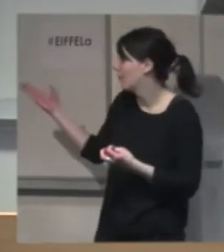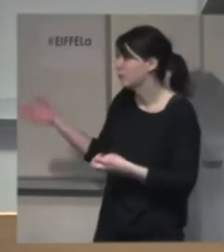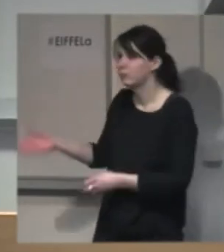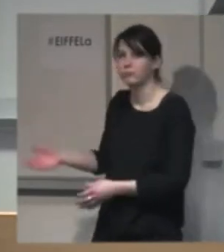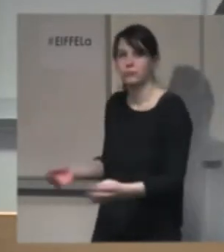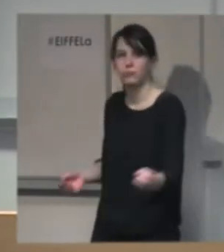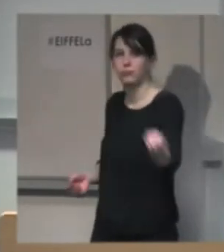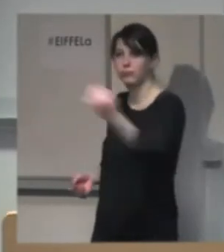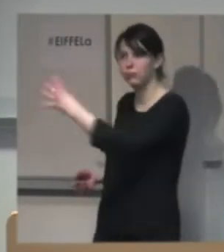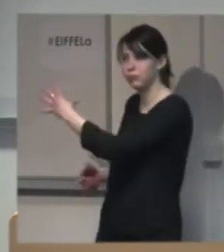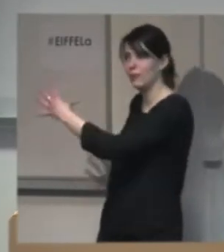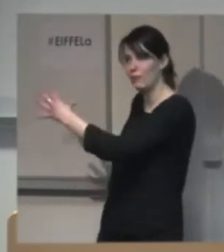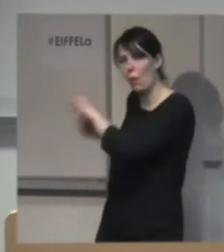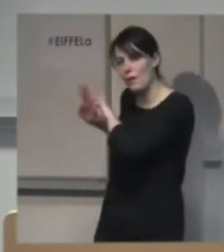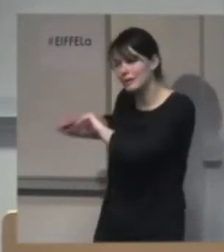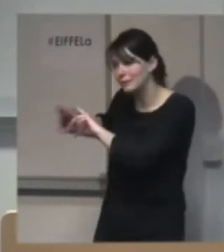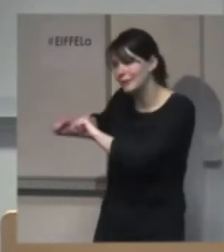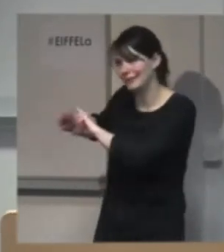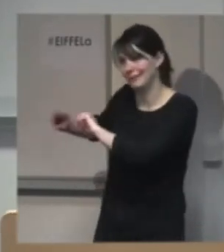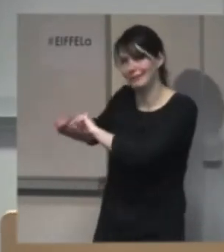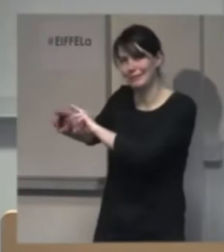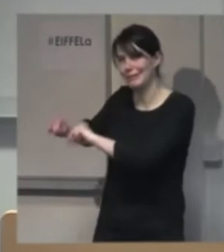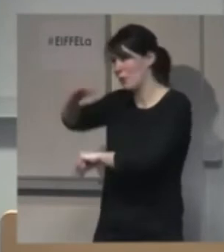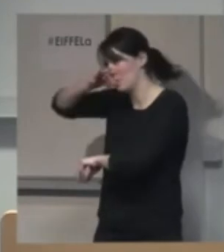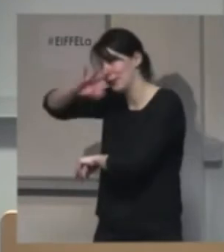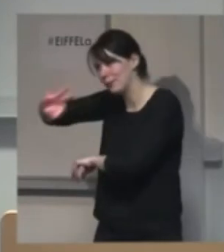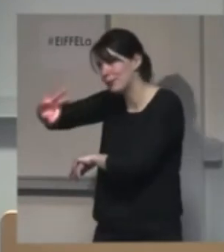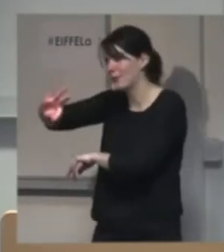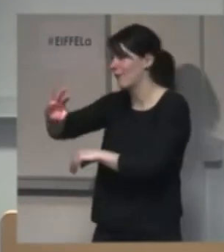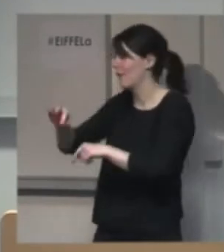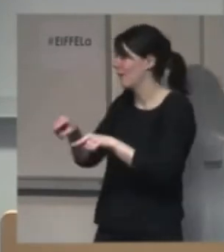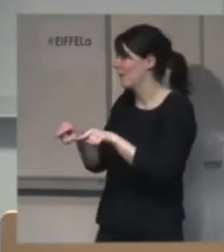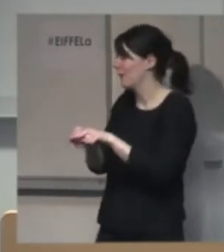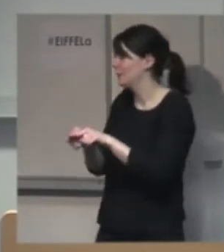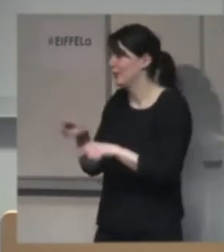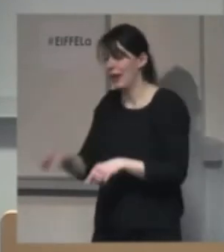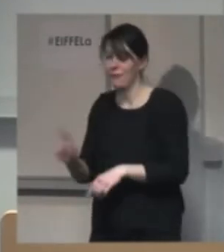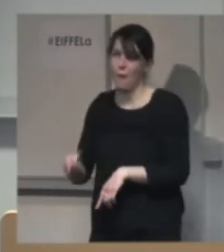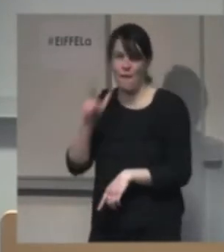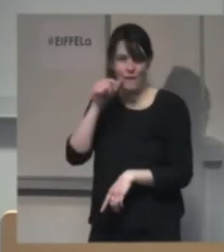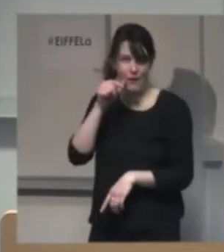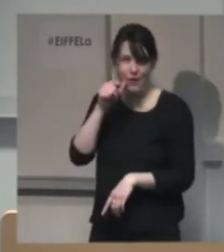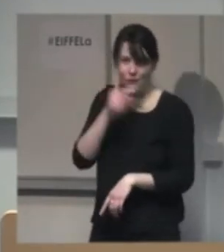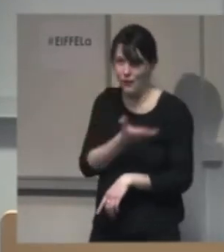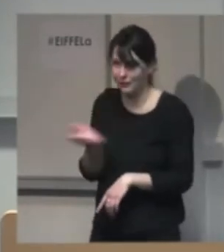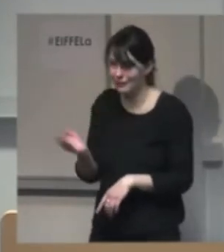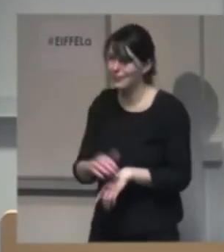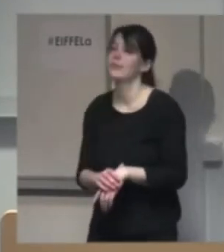ce qui est projeté. Mais on compte sur vous aussi pour nous dire s'il y a des oublis. C'est un apprentissage, vous le savez tous,